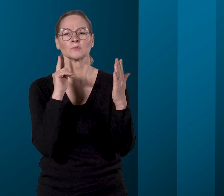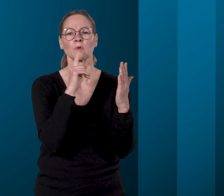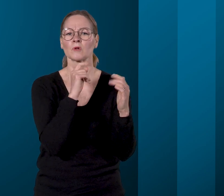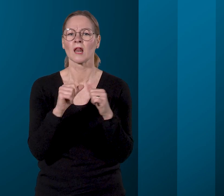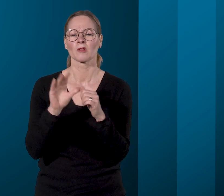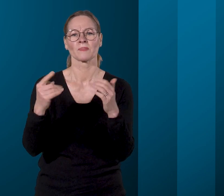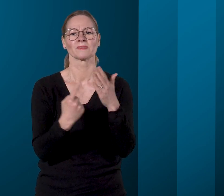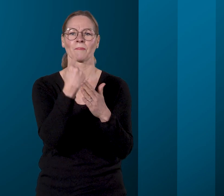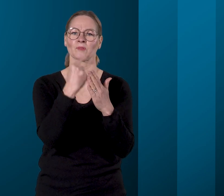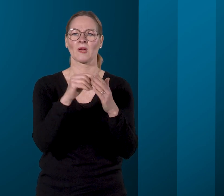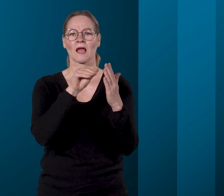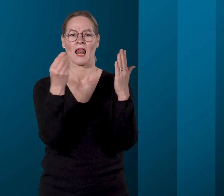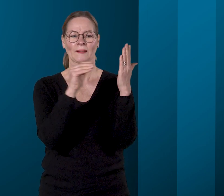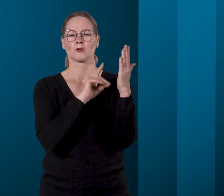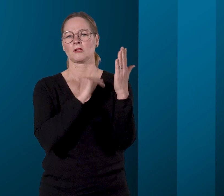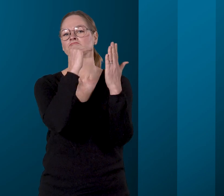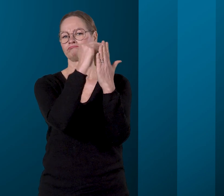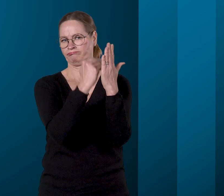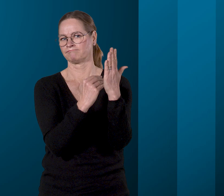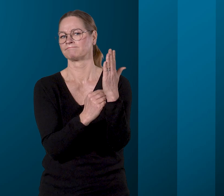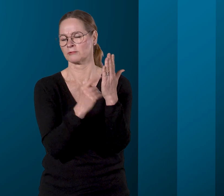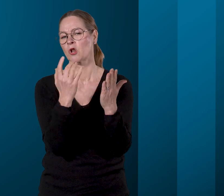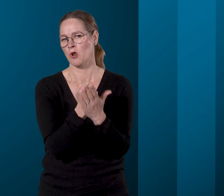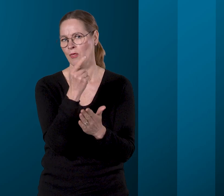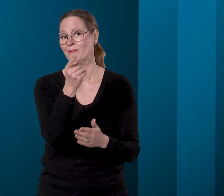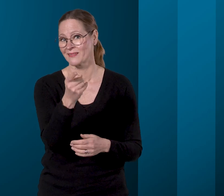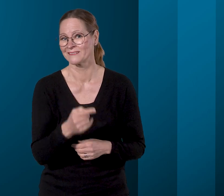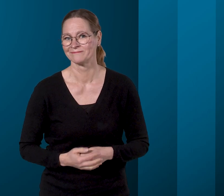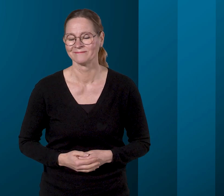Kuurojen Liiton tapahtumakalenterista.